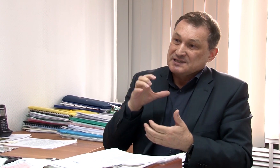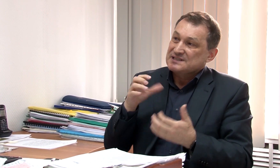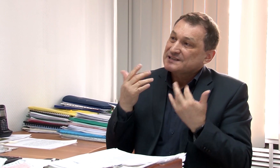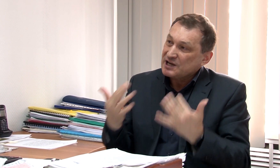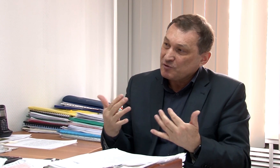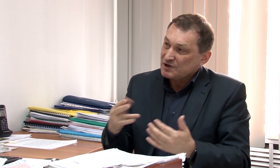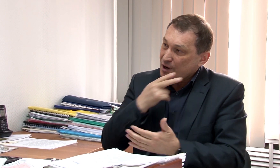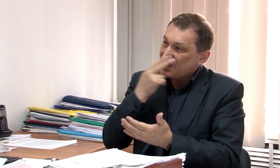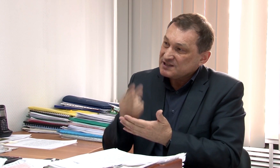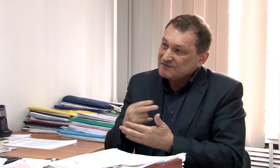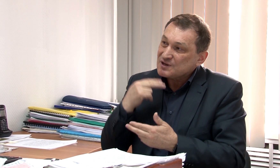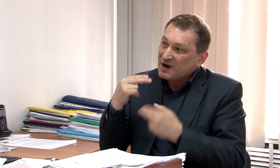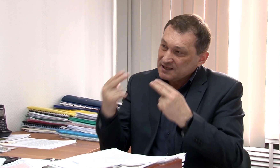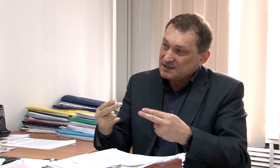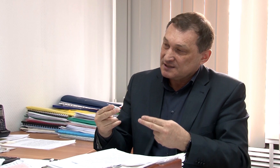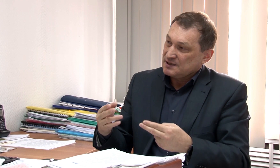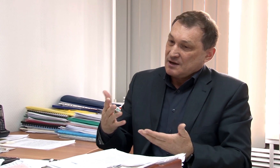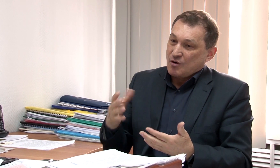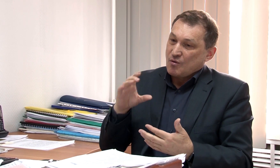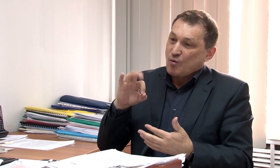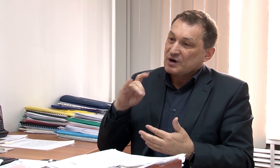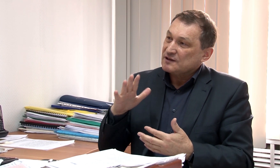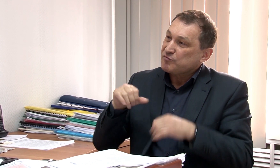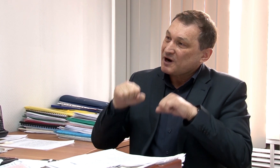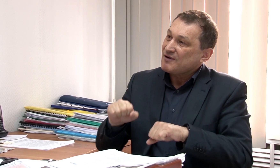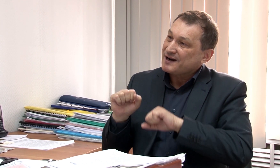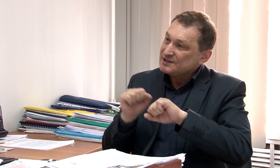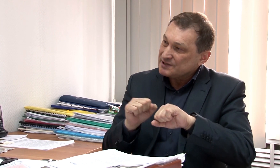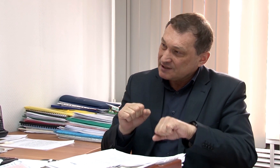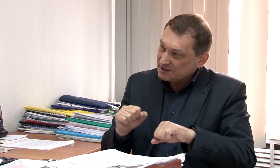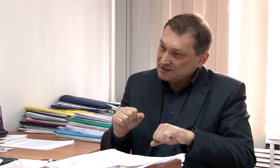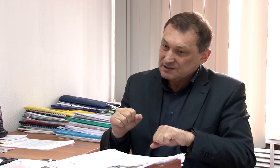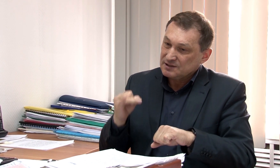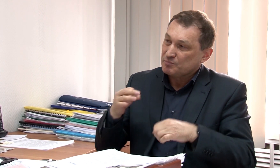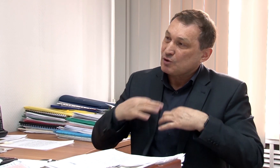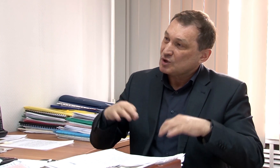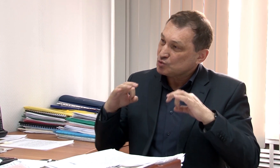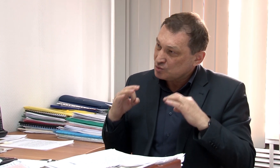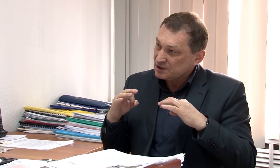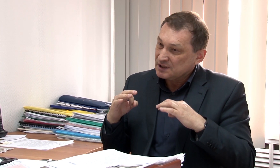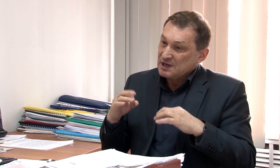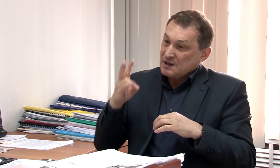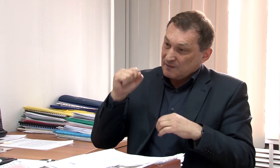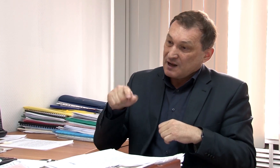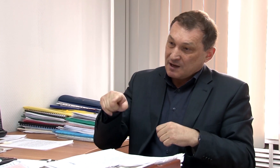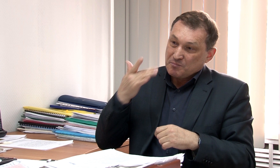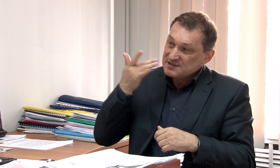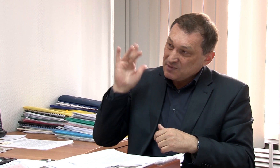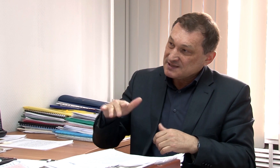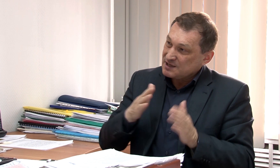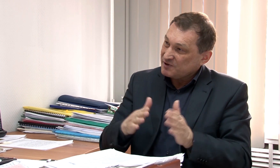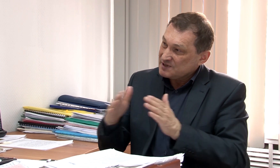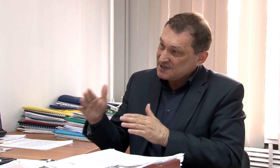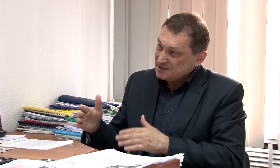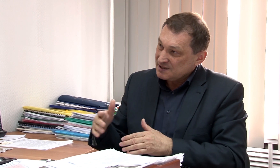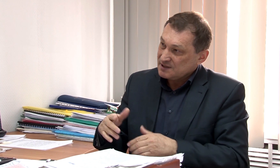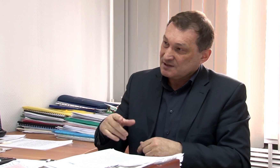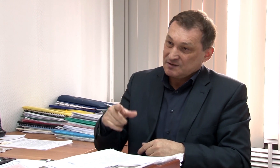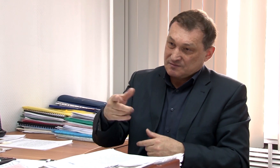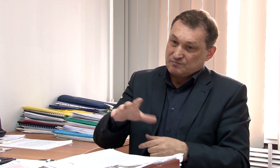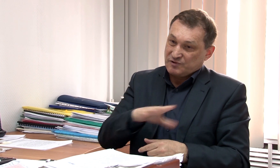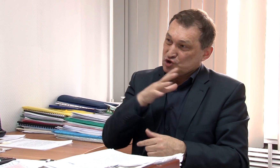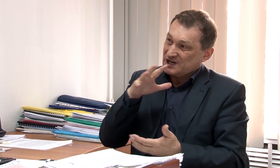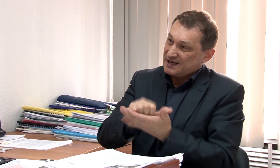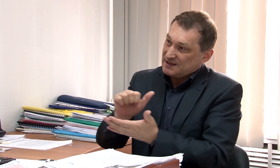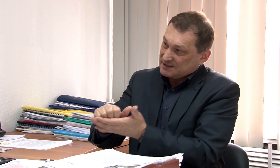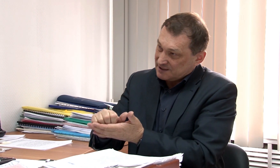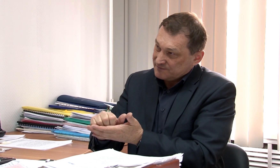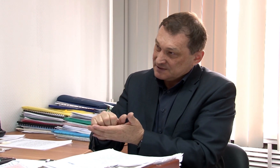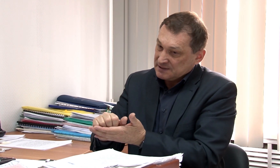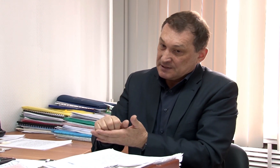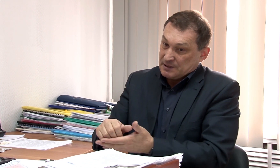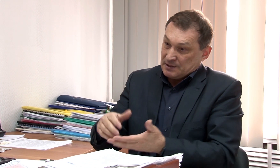с требованиями к правоохранительным органам и прокуратуре обратить внимание на безобразное поведение бывших арендаторов.